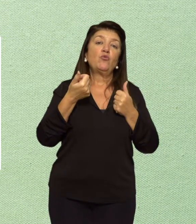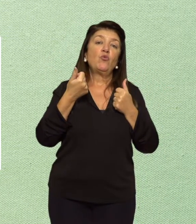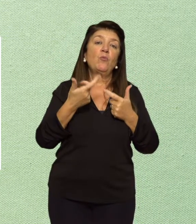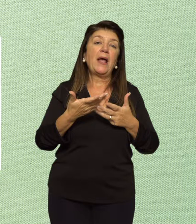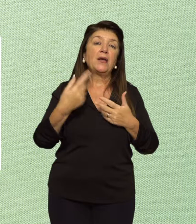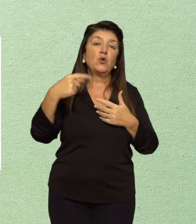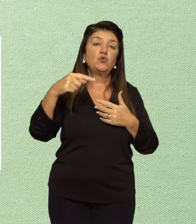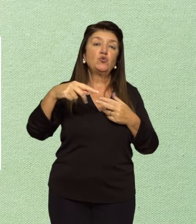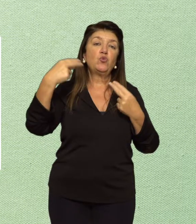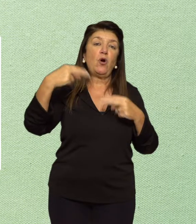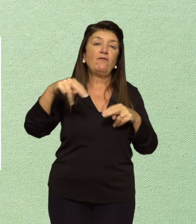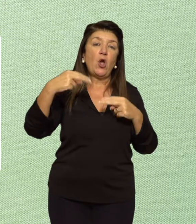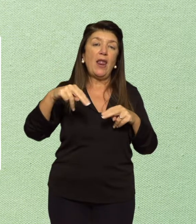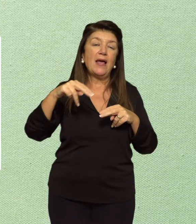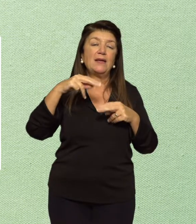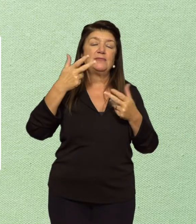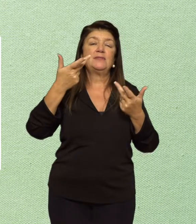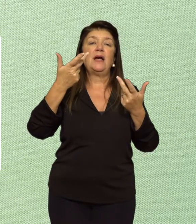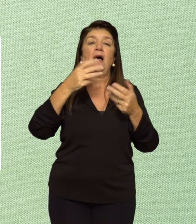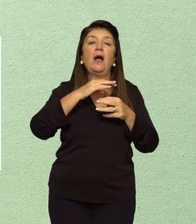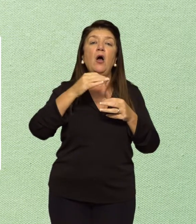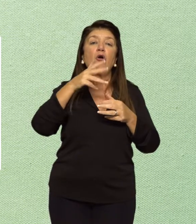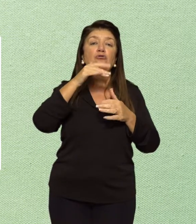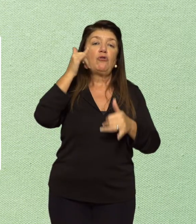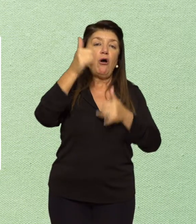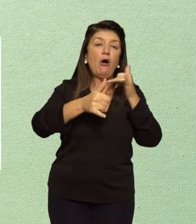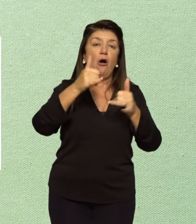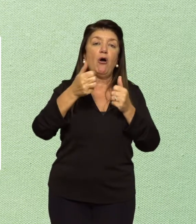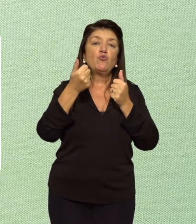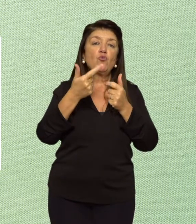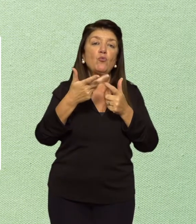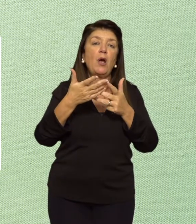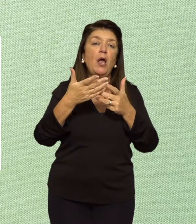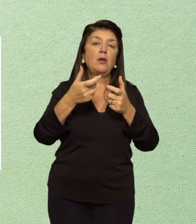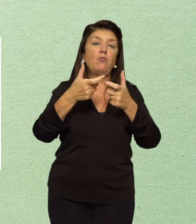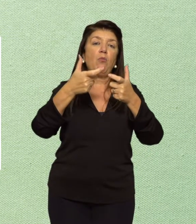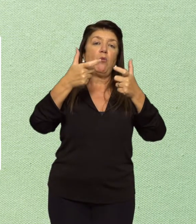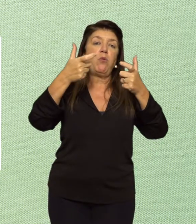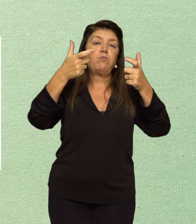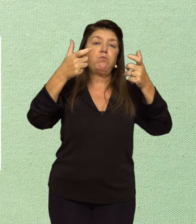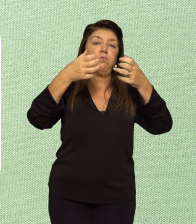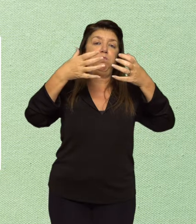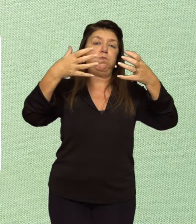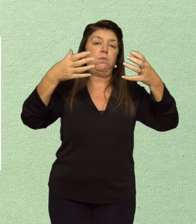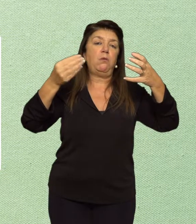numeri dei femminicidi. "Ma no, ma in realtà non sono sempre stati così tanti" si diceva